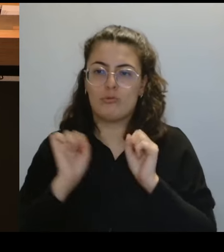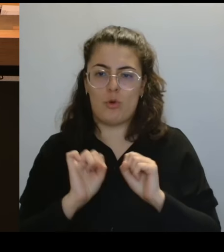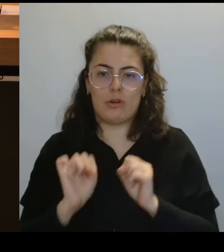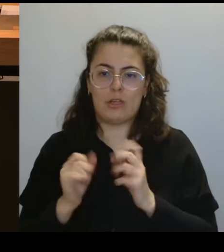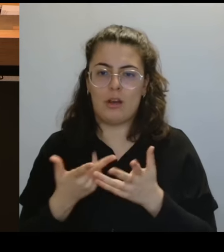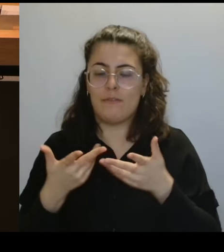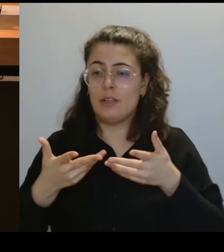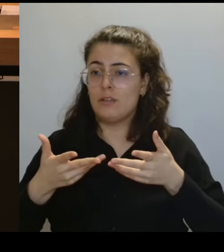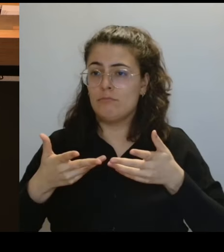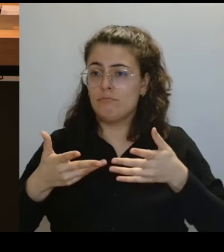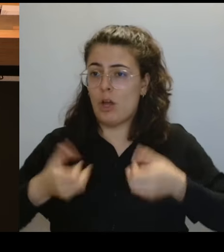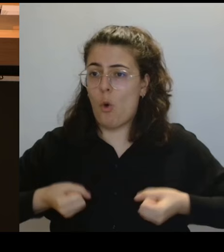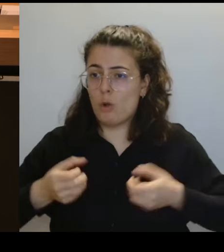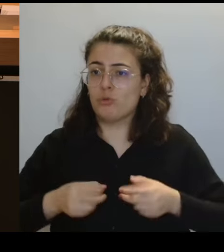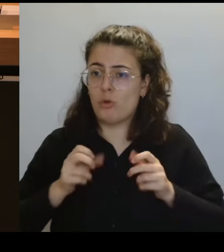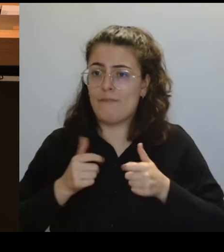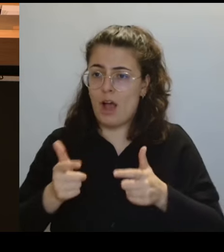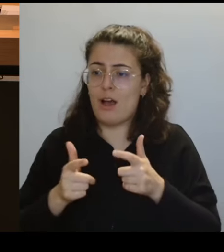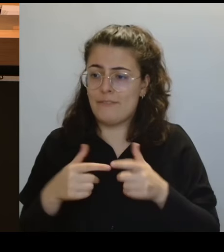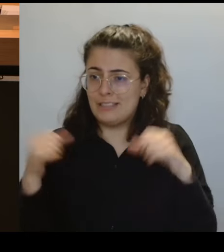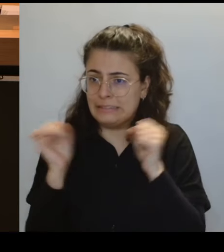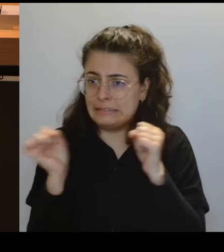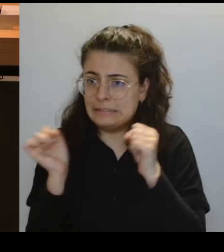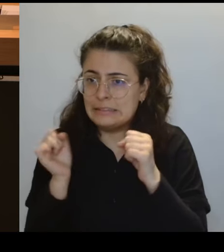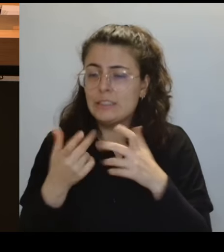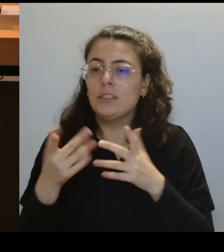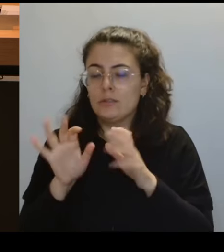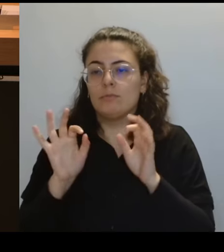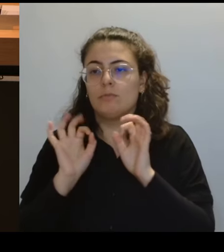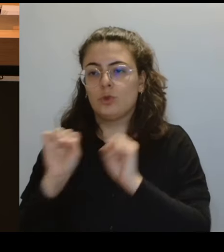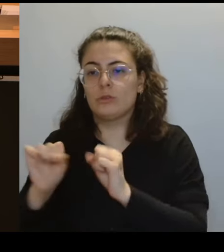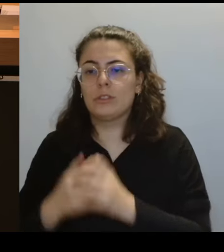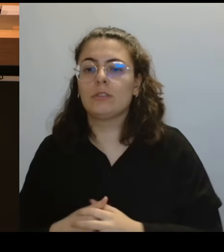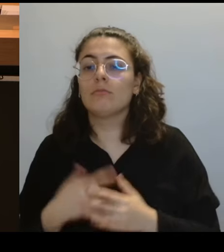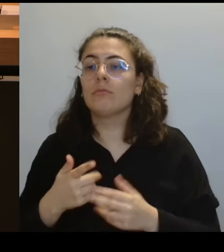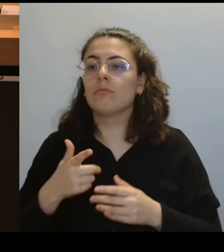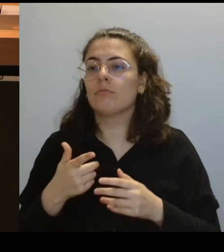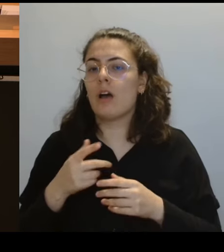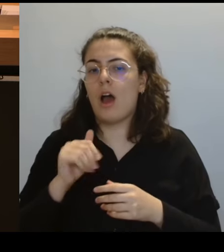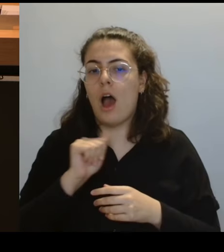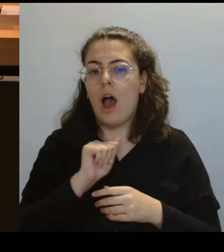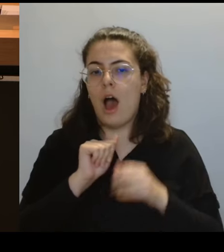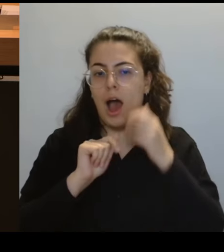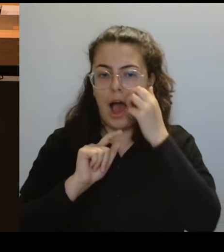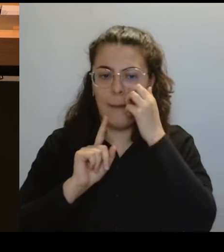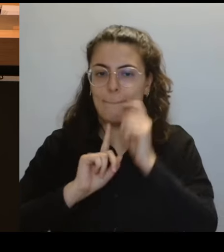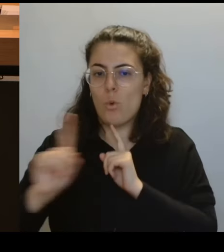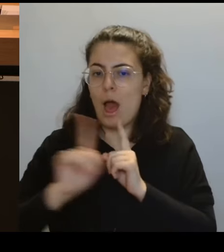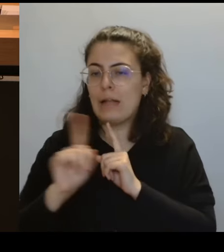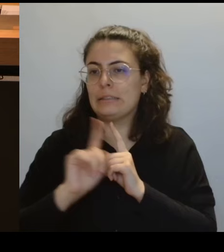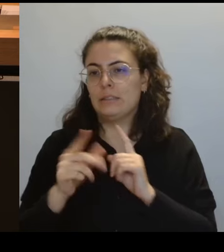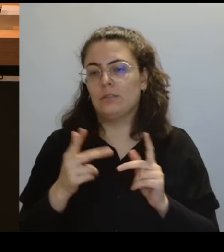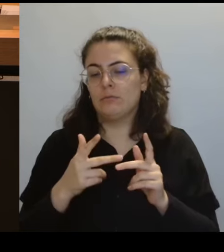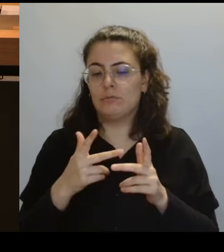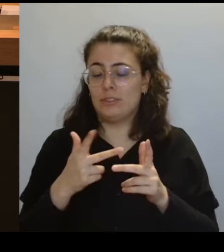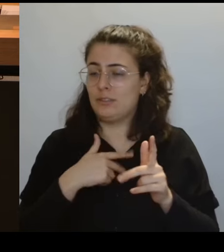Und er sprach von seiner Ambulanz, wo ehrenamtliche Ärzte kranke Obdachlose ohne Versicherung versorgen. Das Wartezimmer